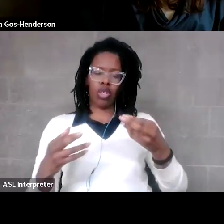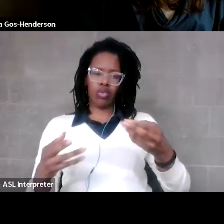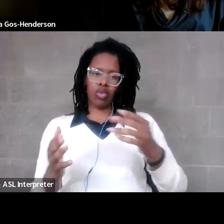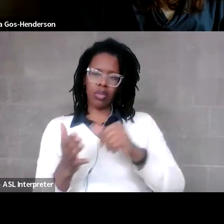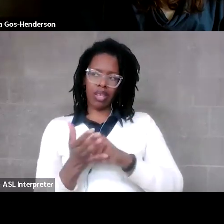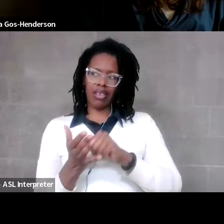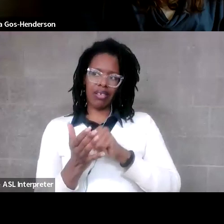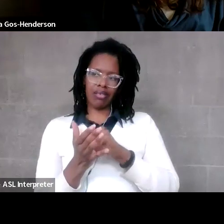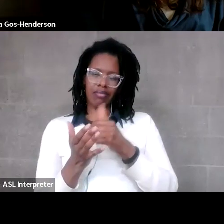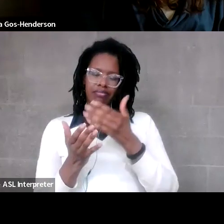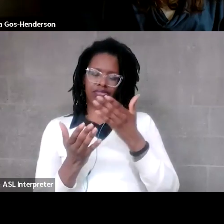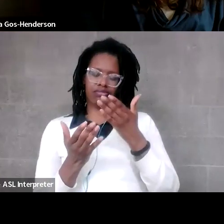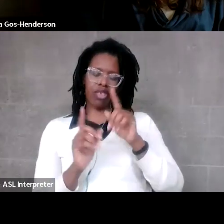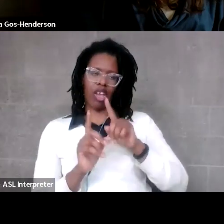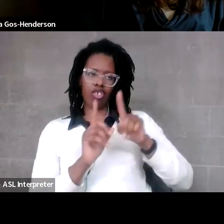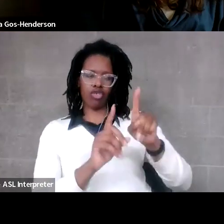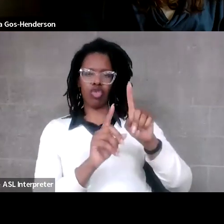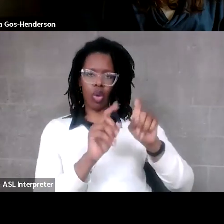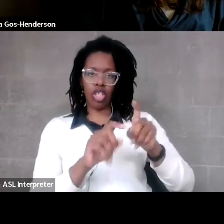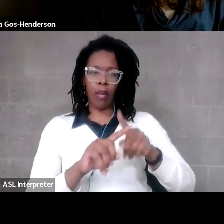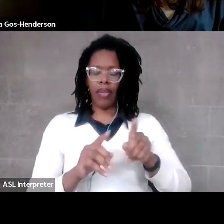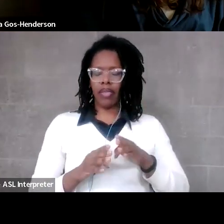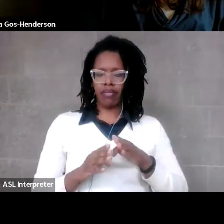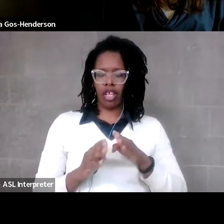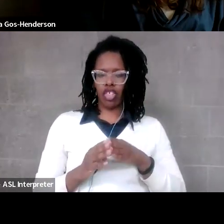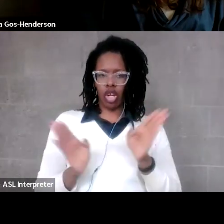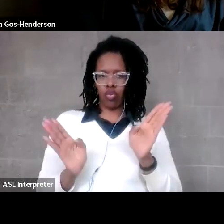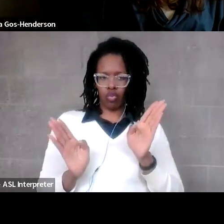pero queríamos abordar esto de manera más general, y volver a...